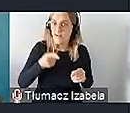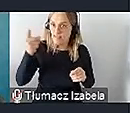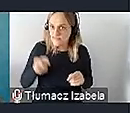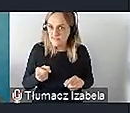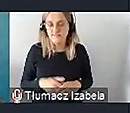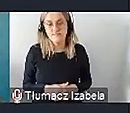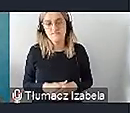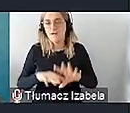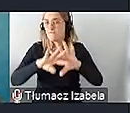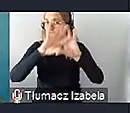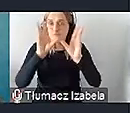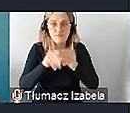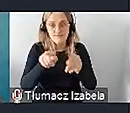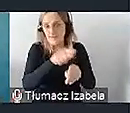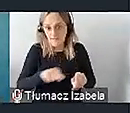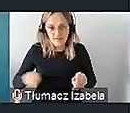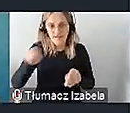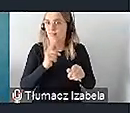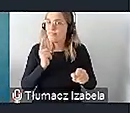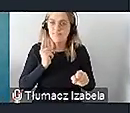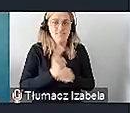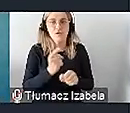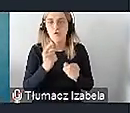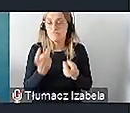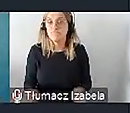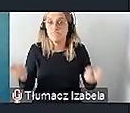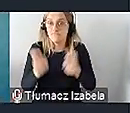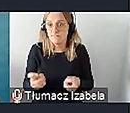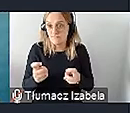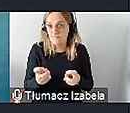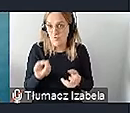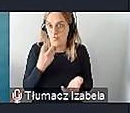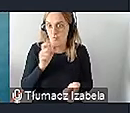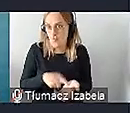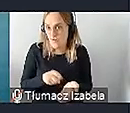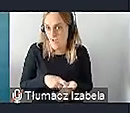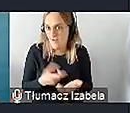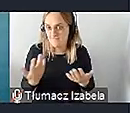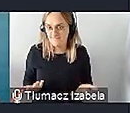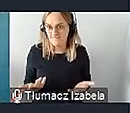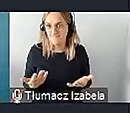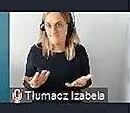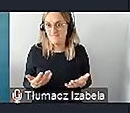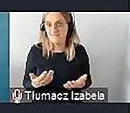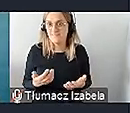Wszystkie te elementy składają się na to, żeby stworzyć tę kurkę. Ta analiza jest pod tym kątem ważna,